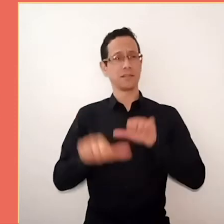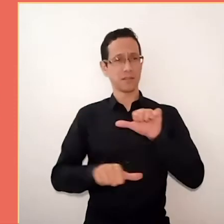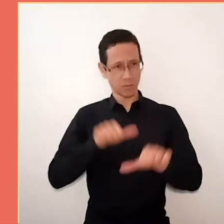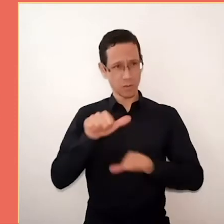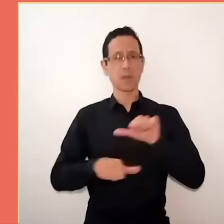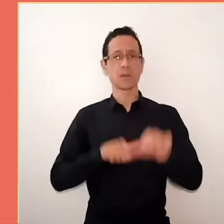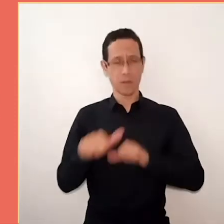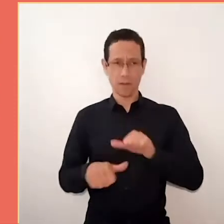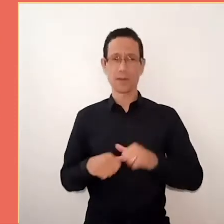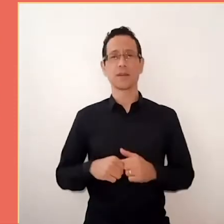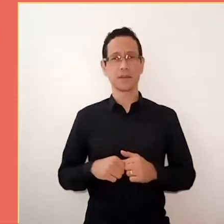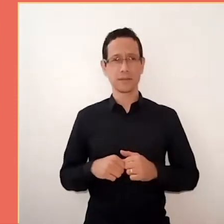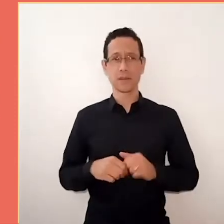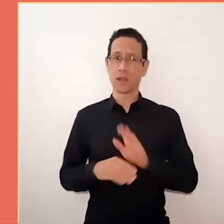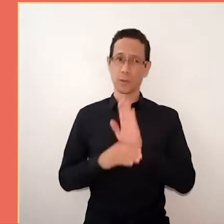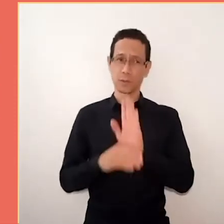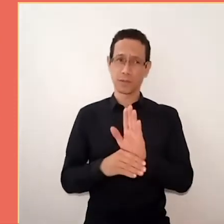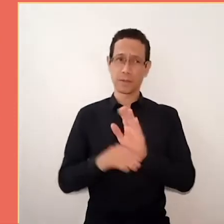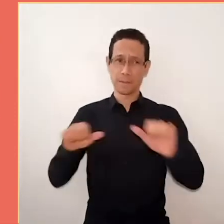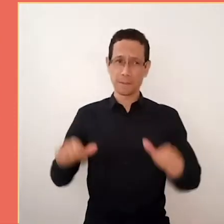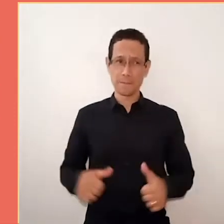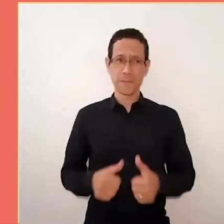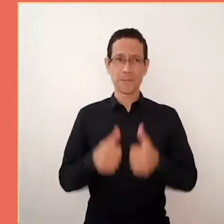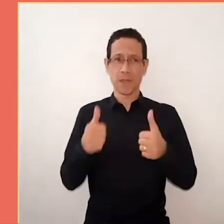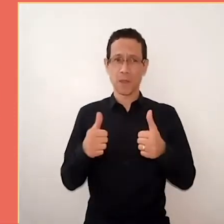para o bem ou frequentemente para o mal.